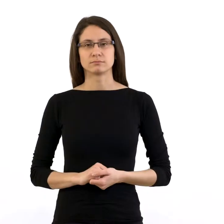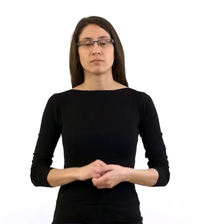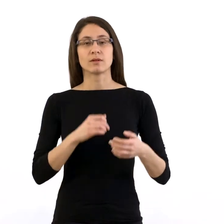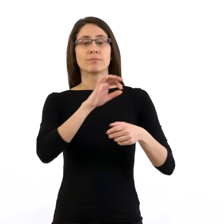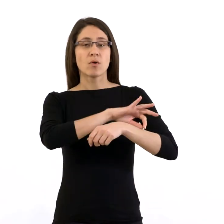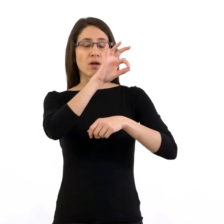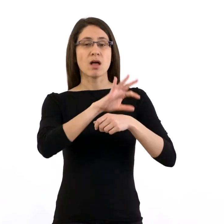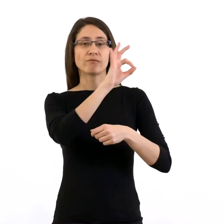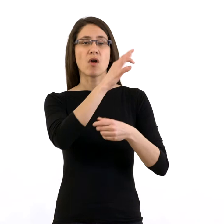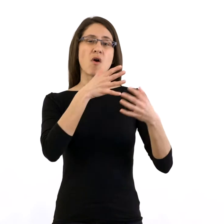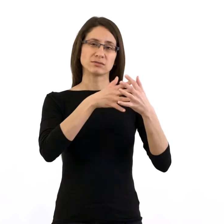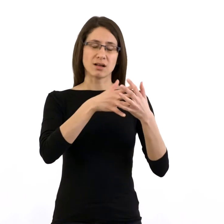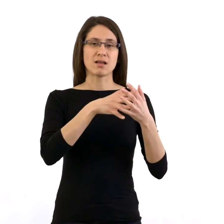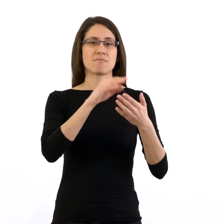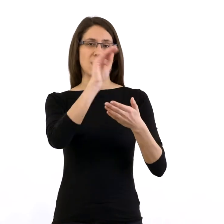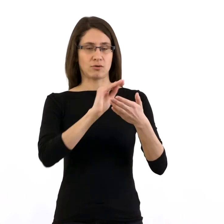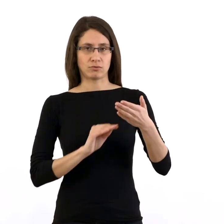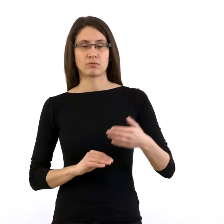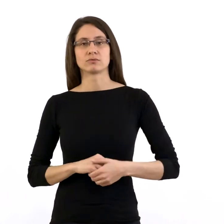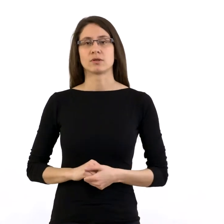3. Ocena merytoryczna projektu